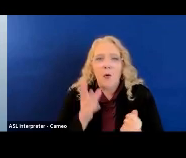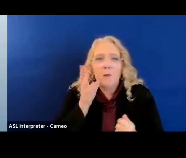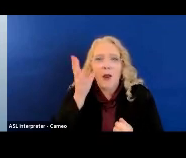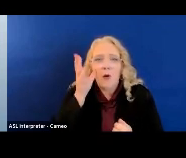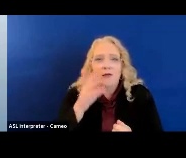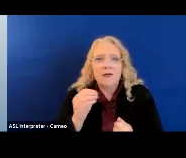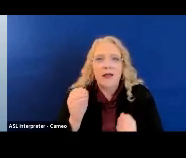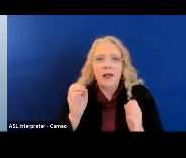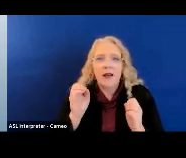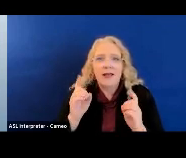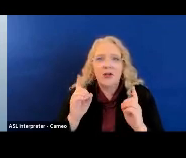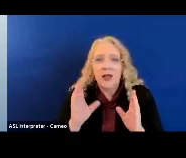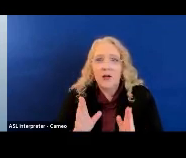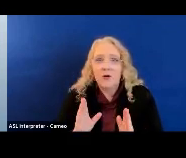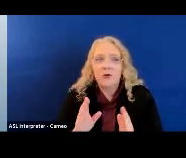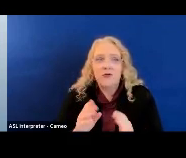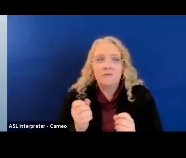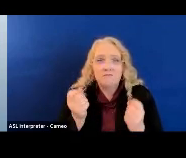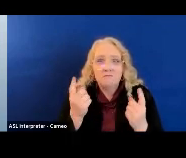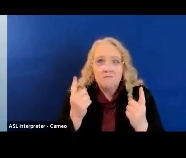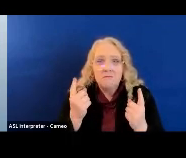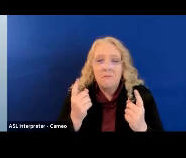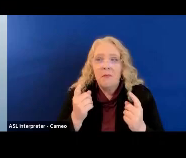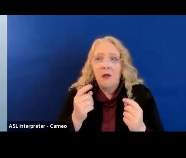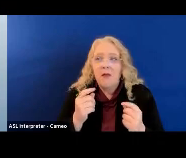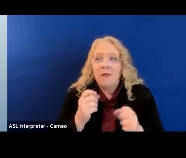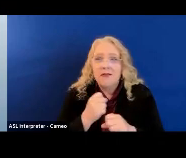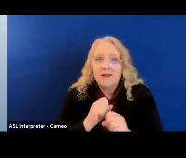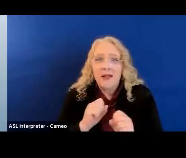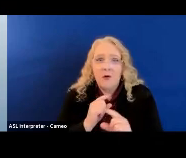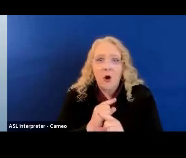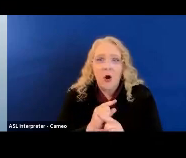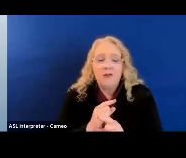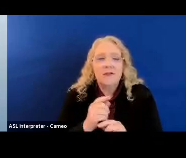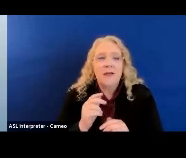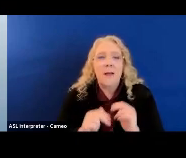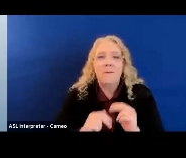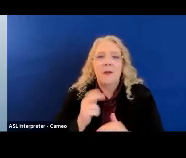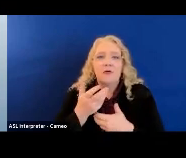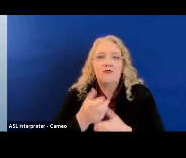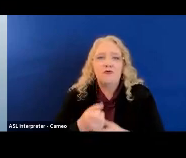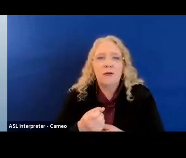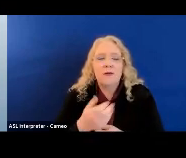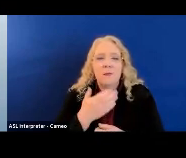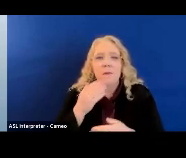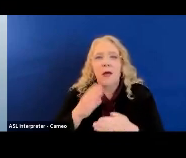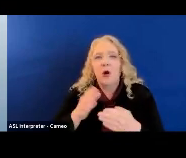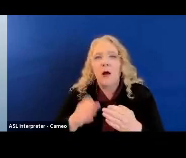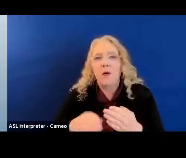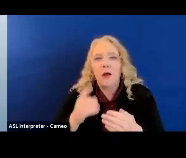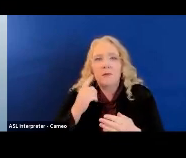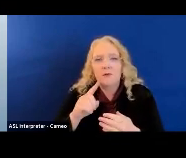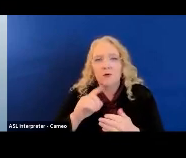y respetan estas garantías, se genera confianza y puede conducir a mejores resultados para los estudiantes.